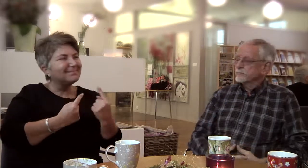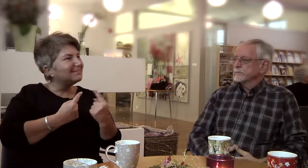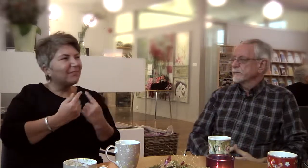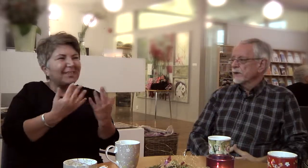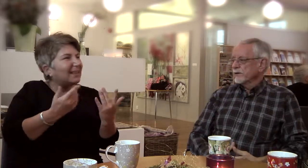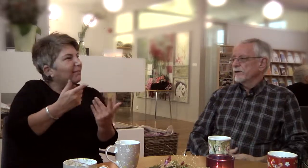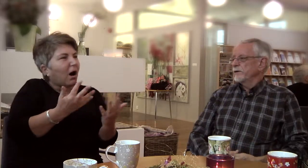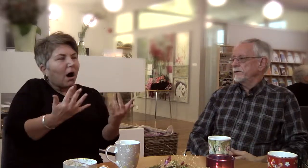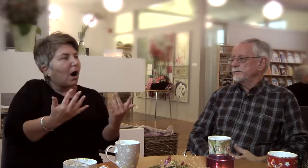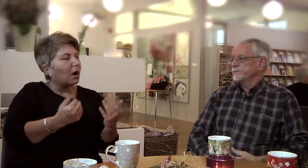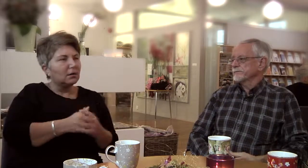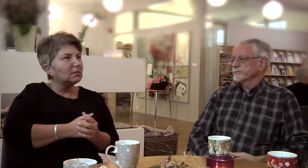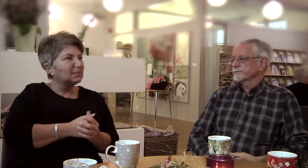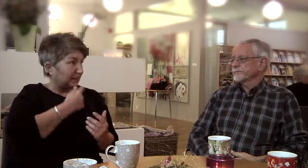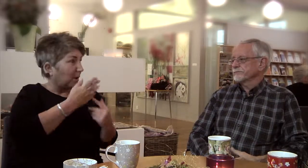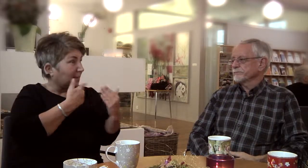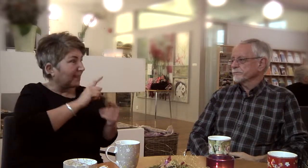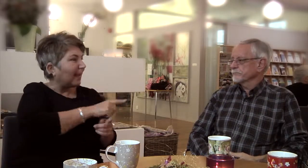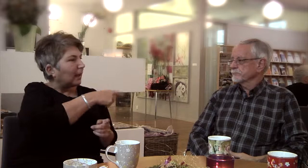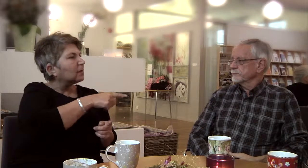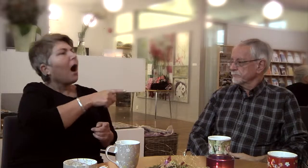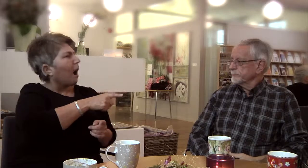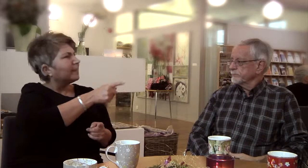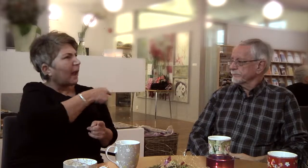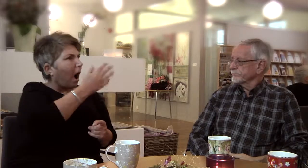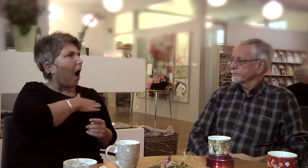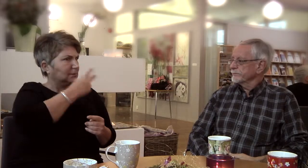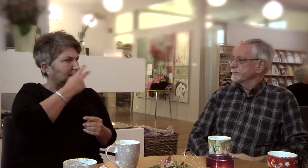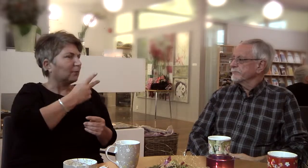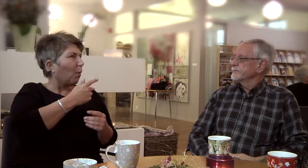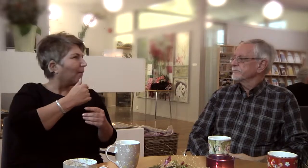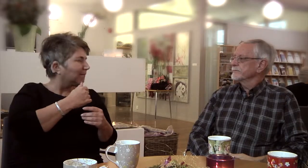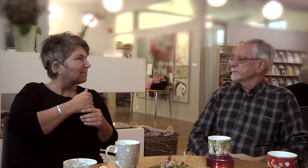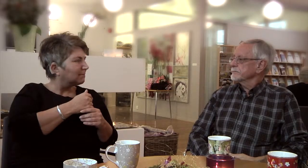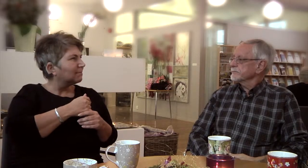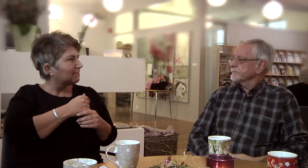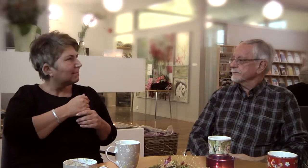De vet ikke hva det dreier seg om. Hvis jeg snakker med deg, - har du opplevd noe av det samme.